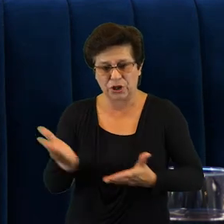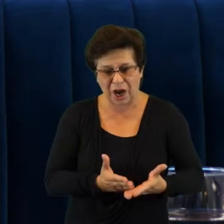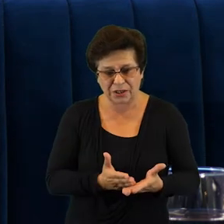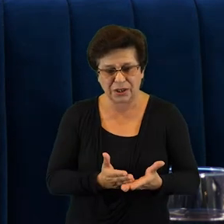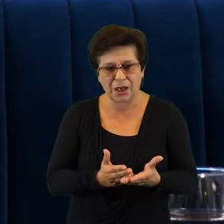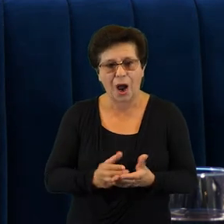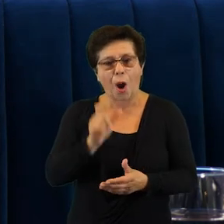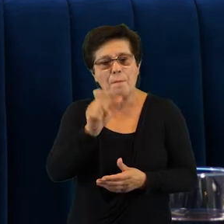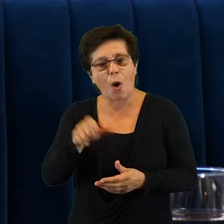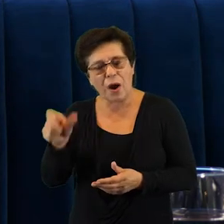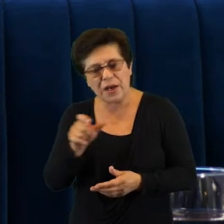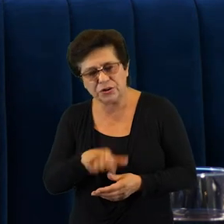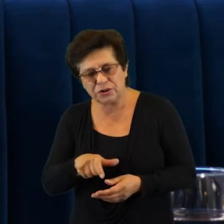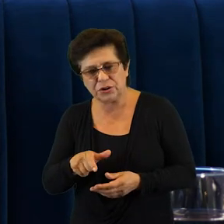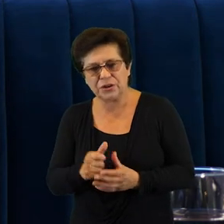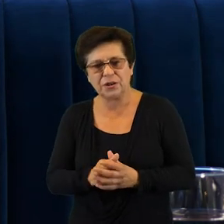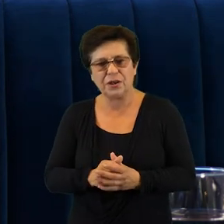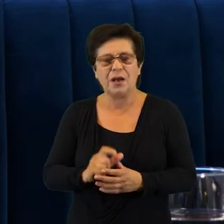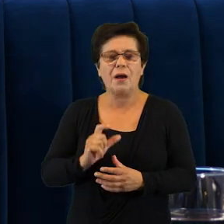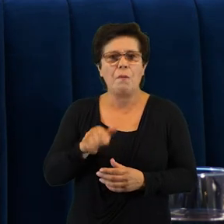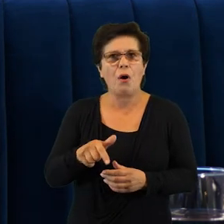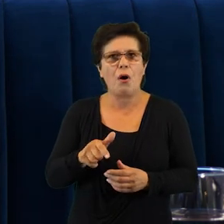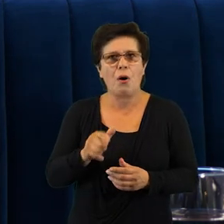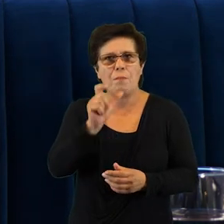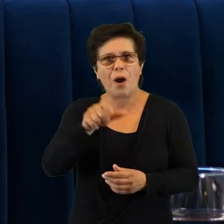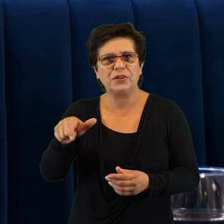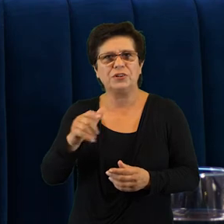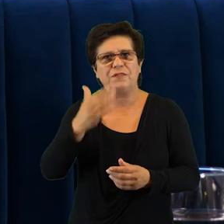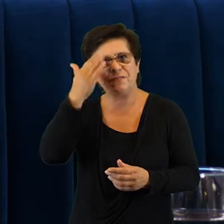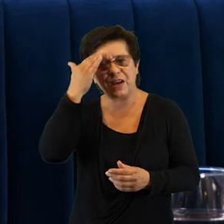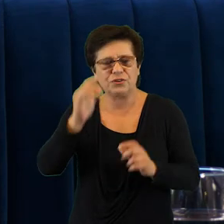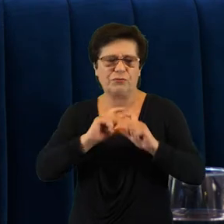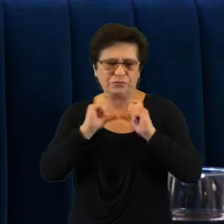bo to poeci wiedzą najwięcej o rzeczywistości. Mówią także o przyszłości i tak dalej.